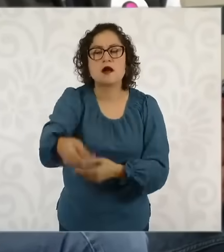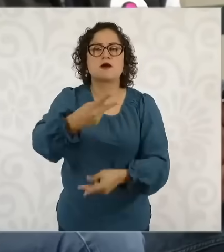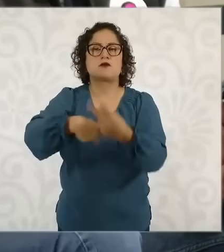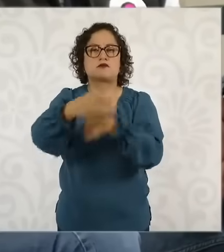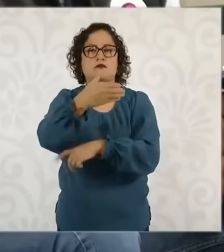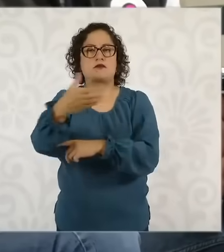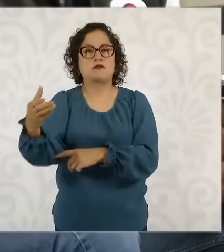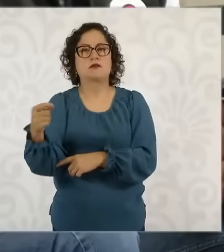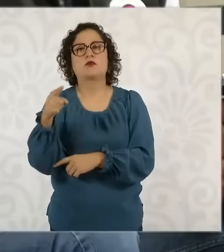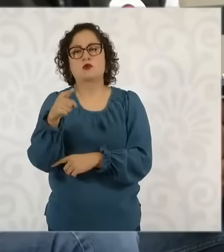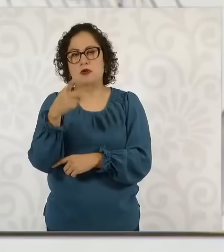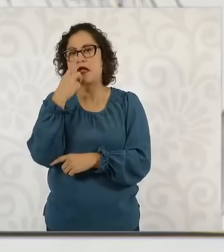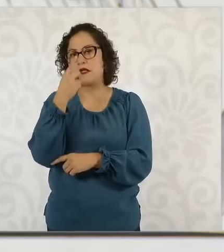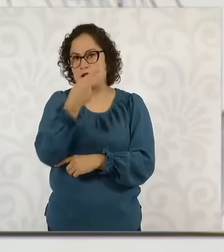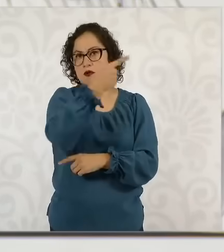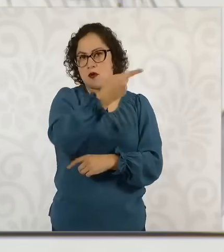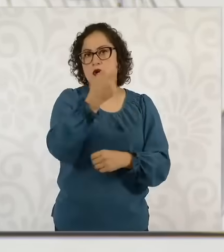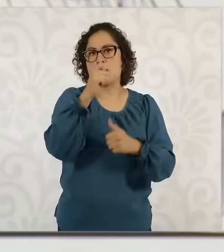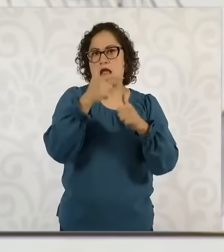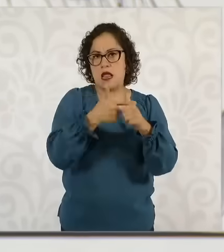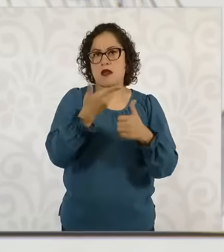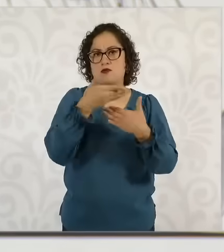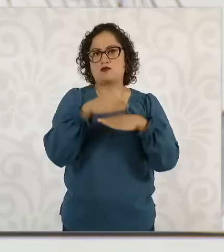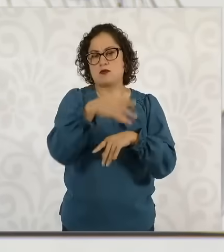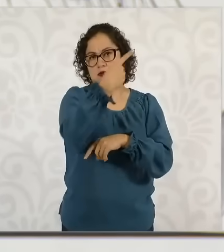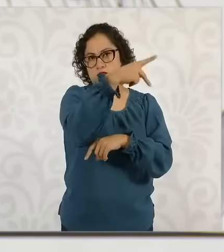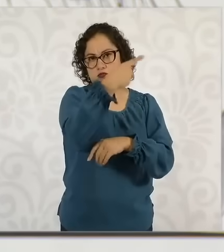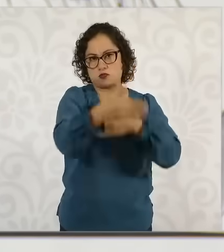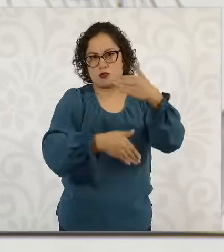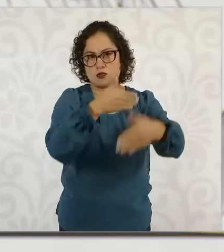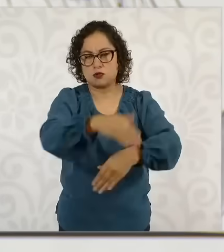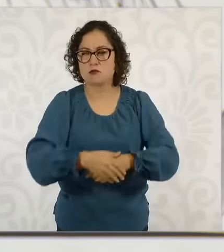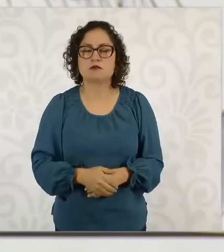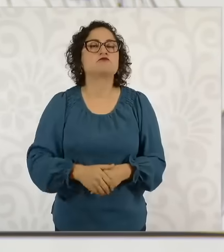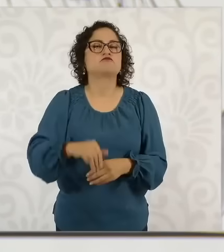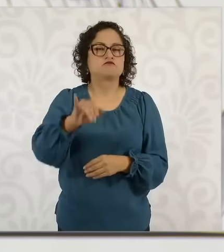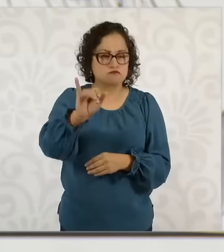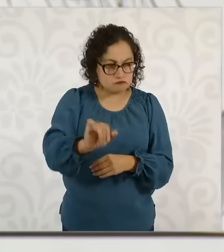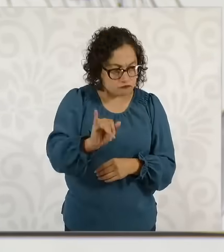dumping contra Estados Unidos. también los estamos revisando los procesos, eh, y estamos esta semana,